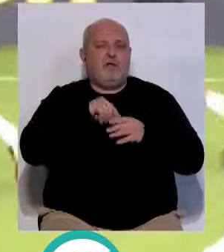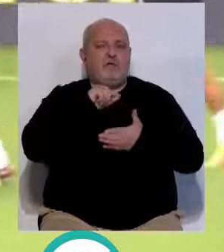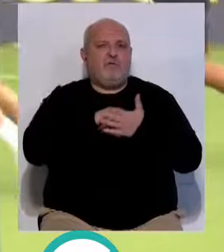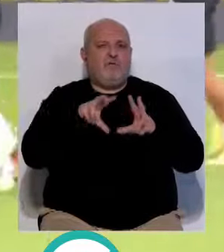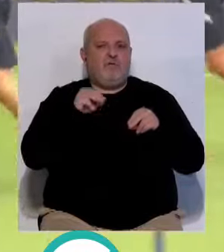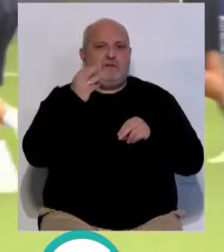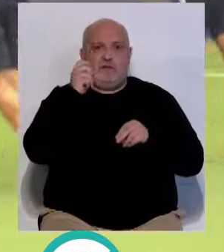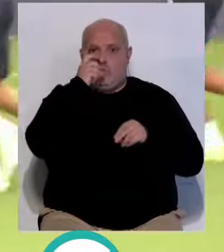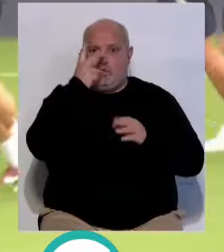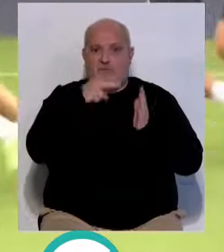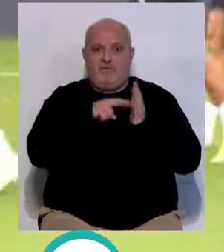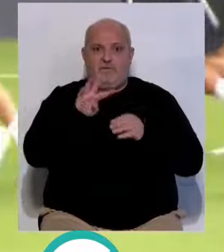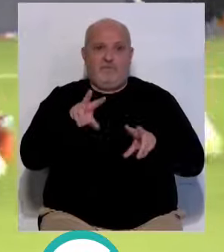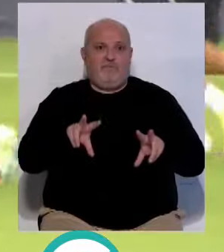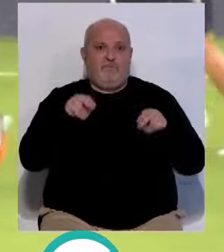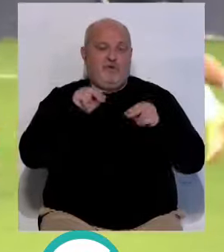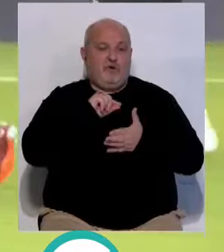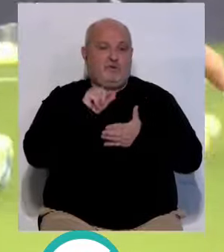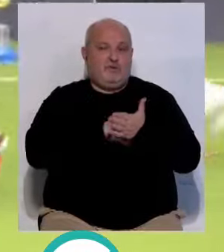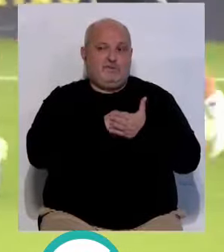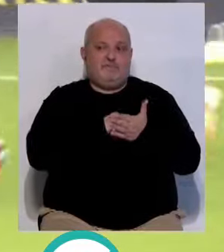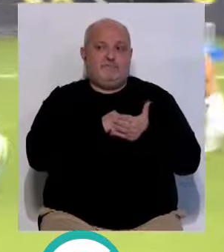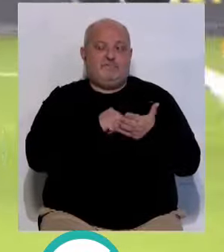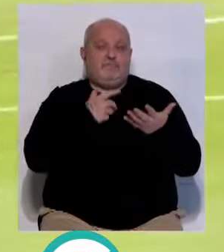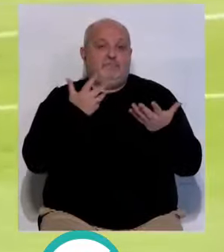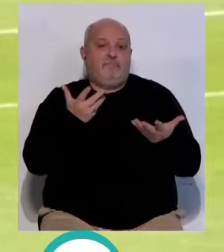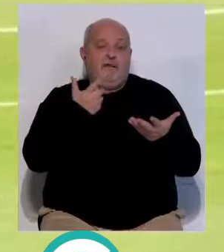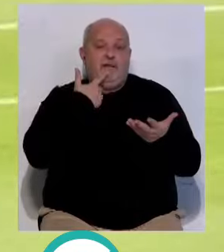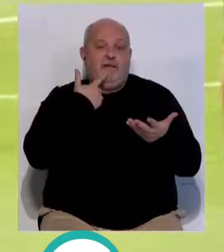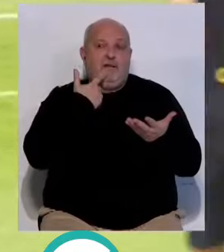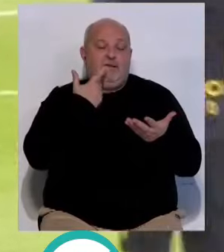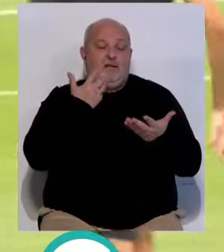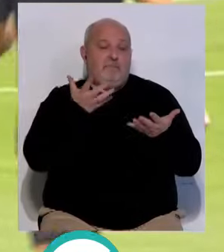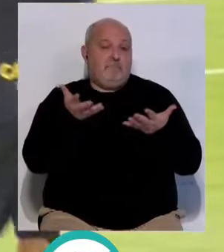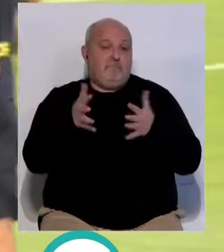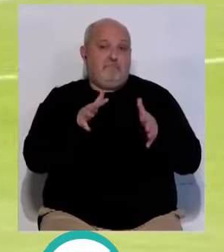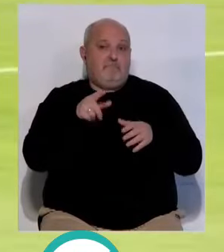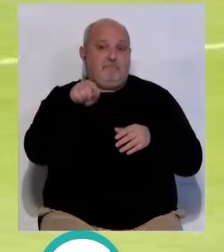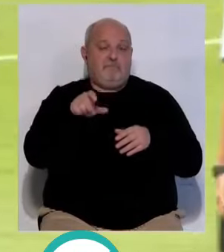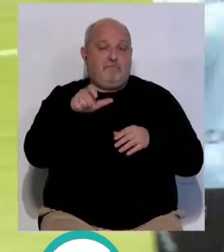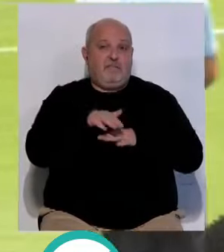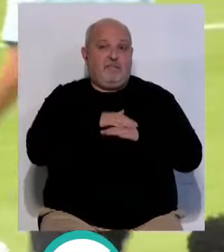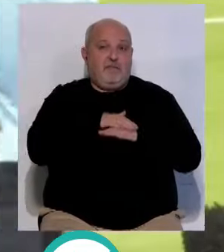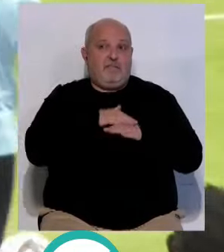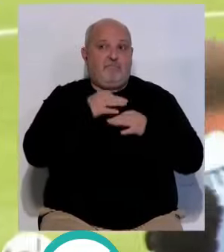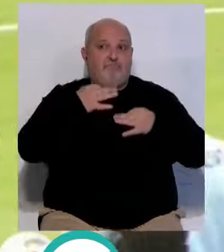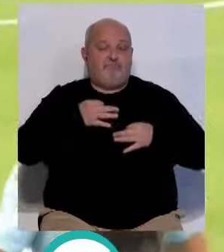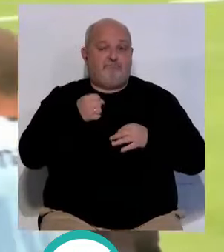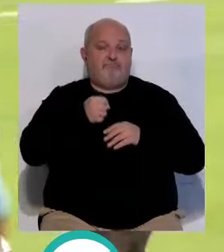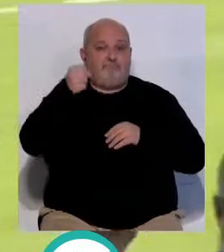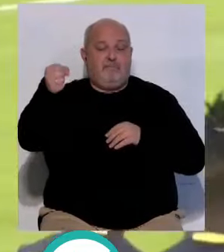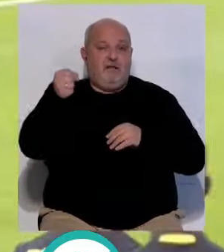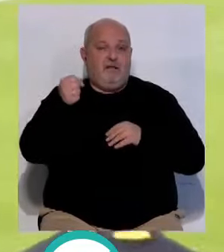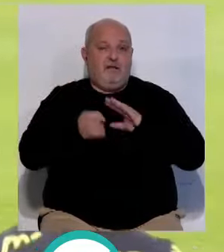junio de 2024 es decir un fista que si tú quieres ceder y de verdad quieres contar con él lo tienes